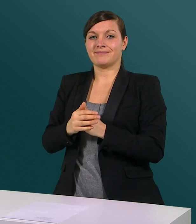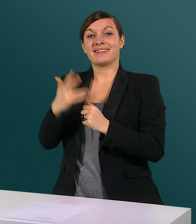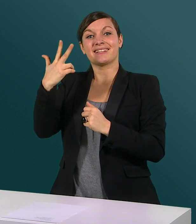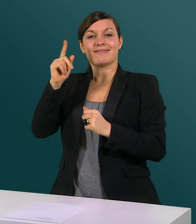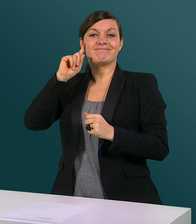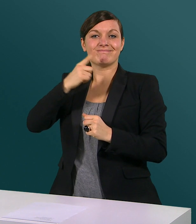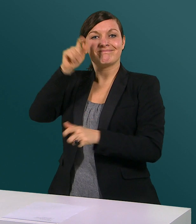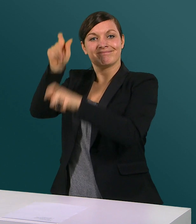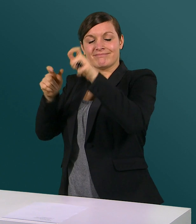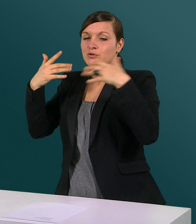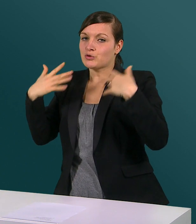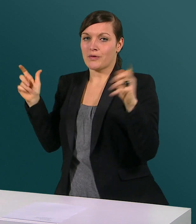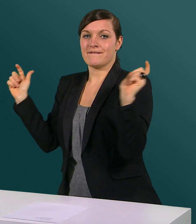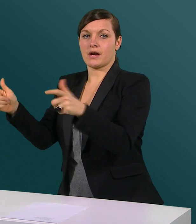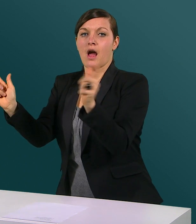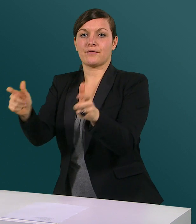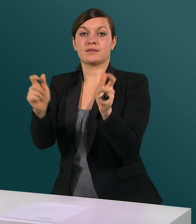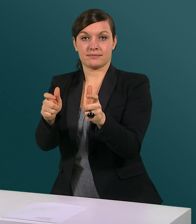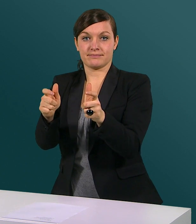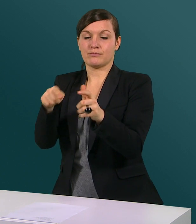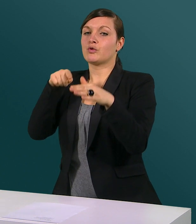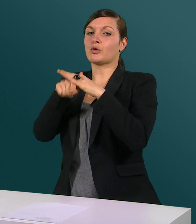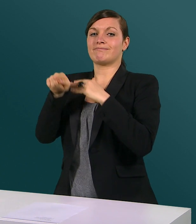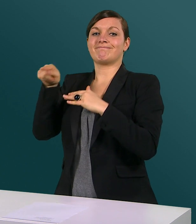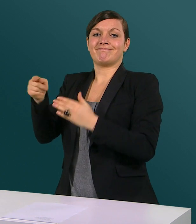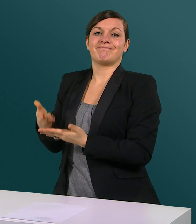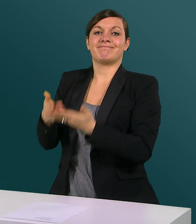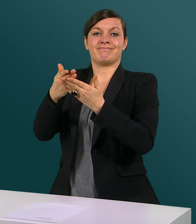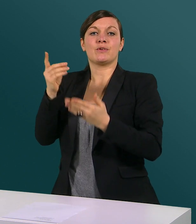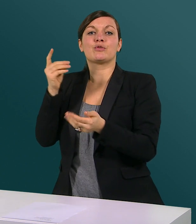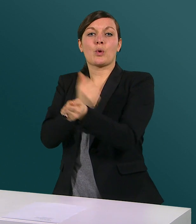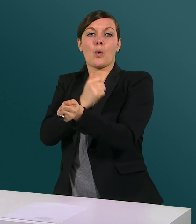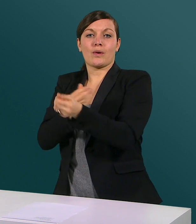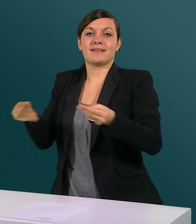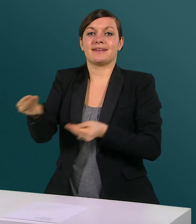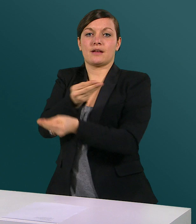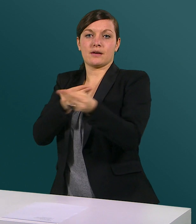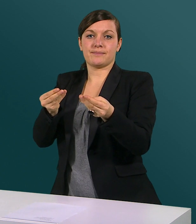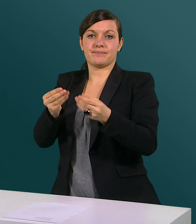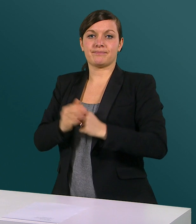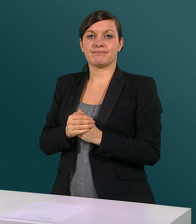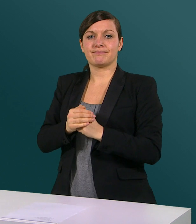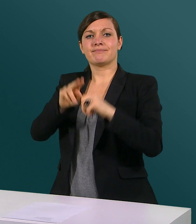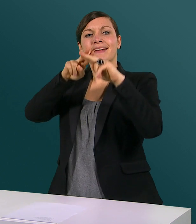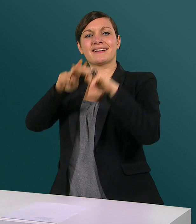Drei Gehörlose wurden bereits verhaftet, weil sie beim dealen mitgeholfen haben.